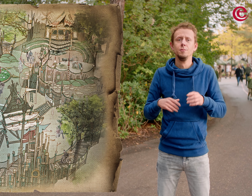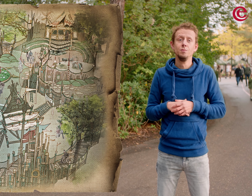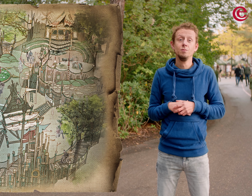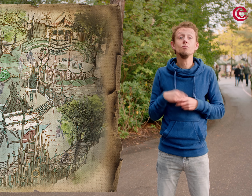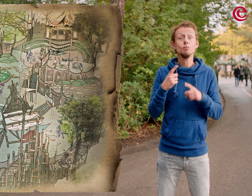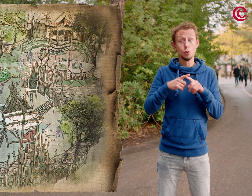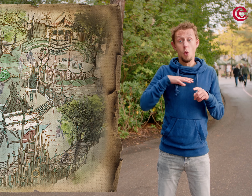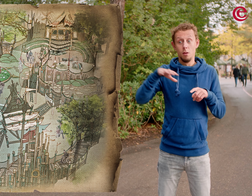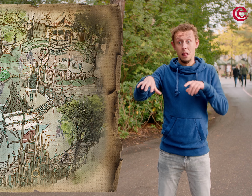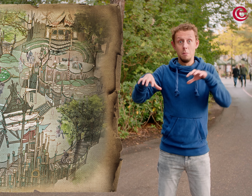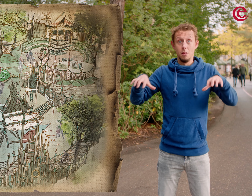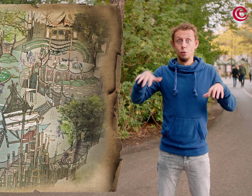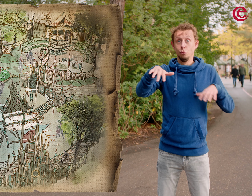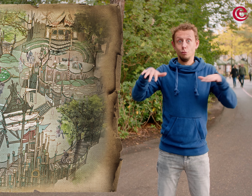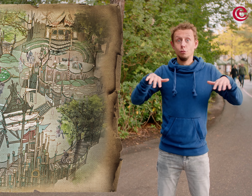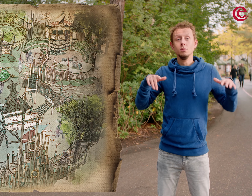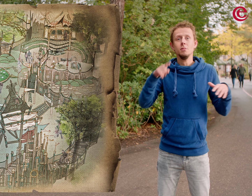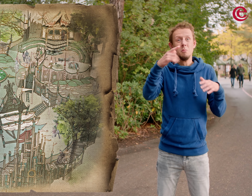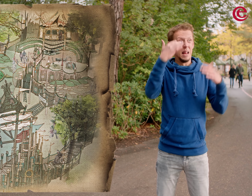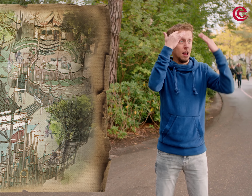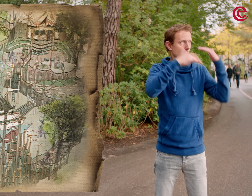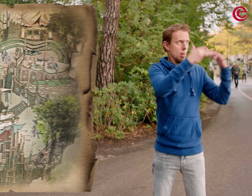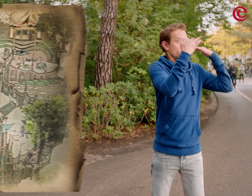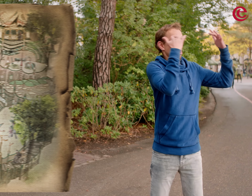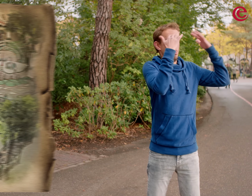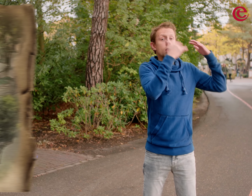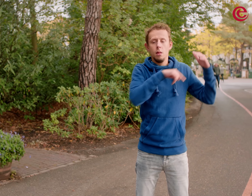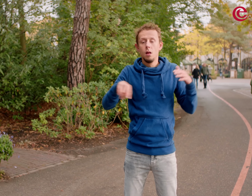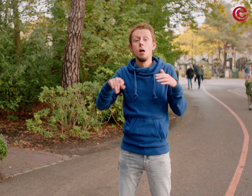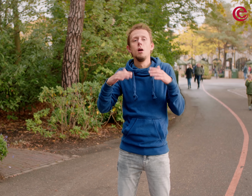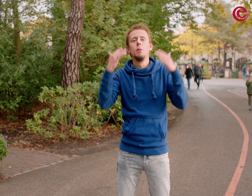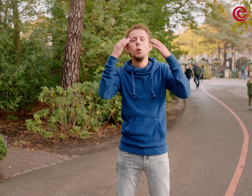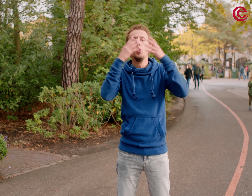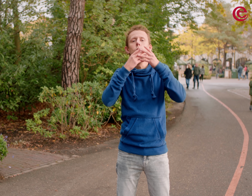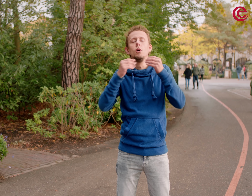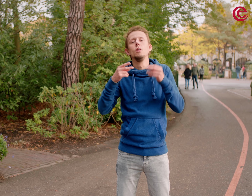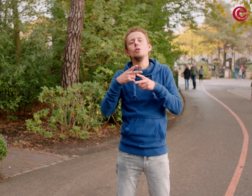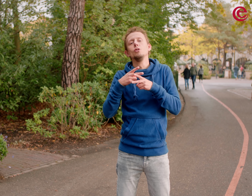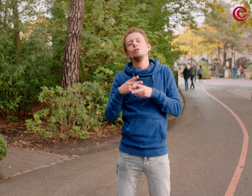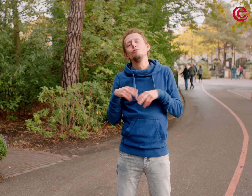En als je uitgeput raakt door het park, een prikkelarme plek om even uit te rusten.